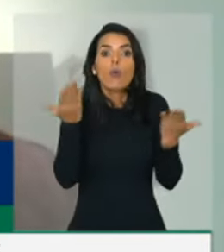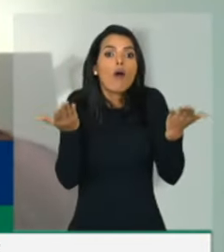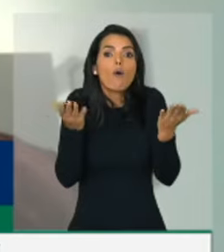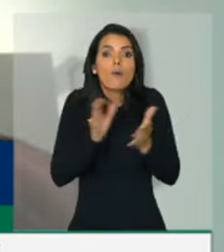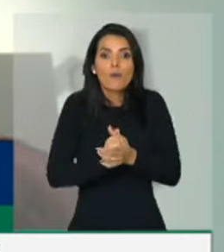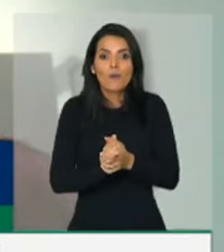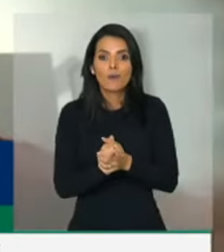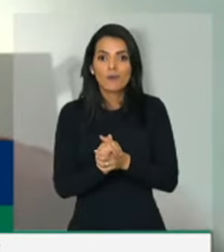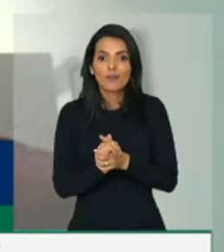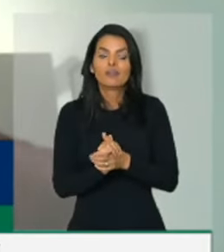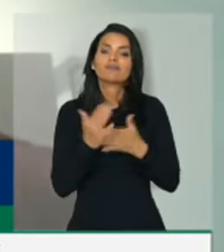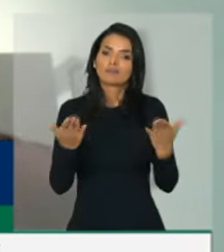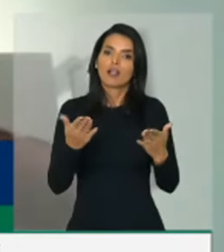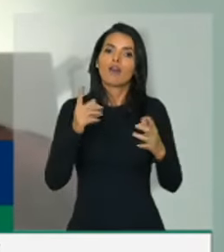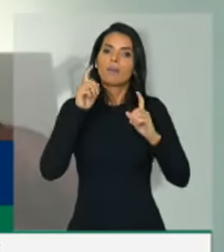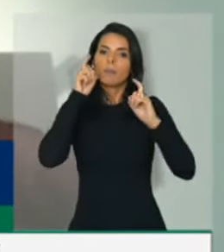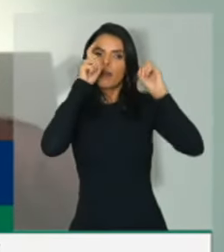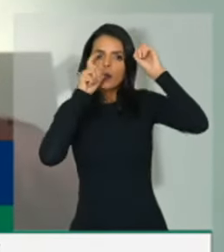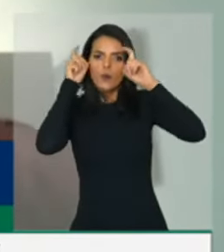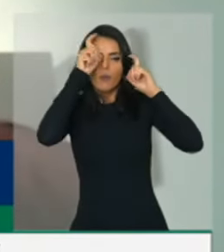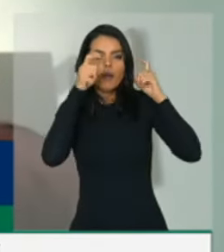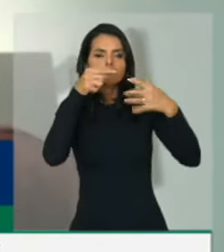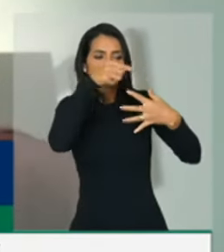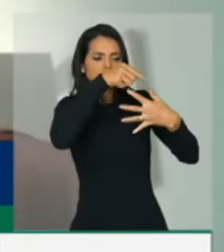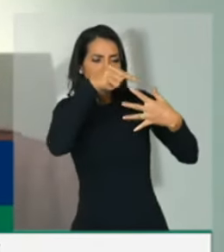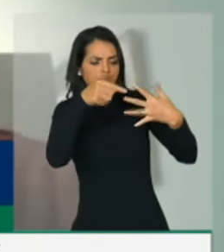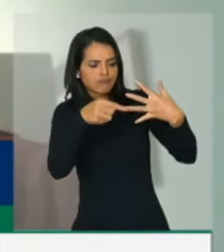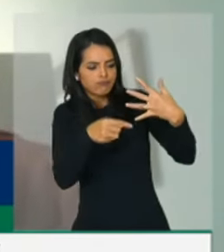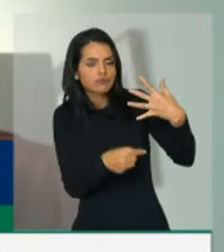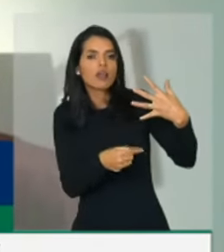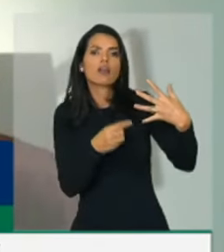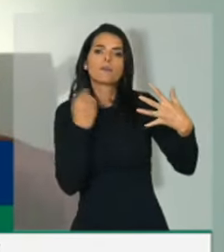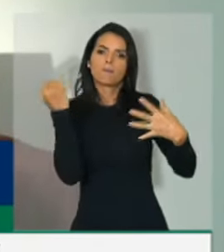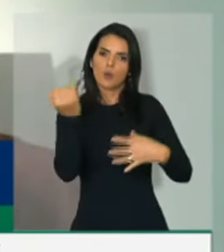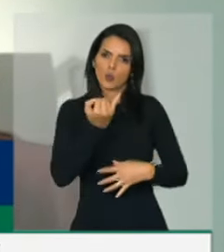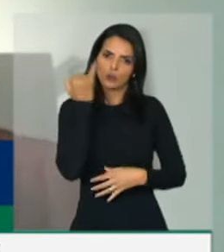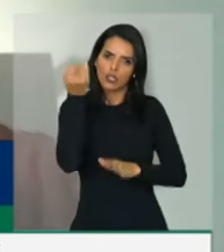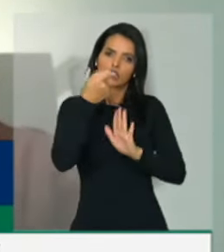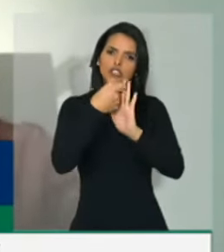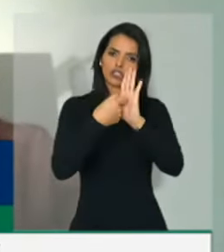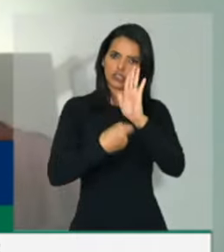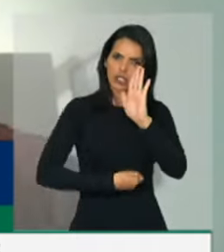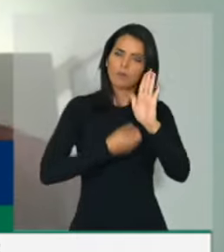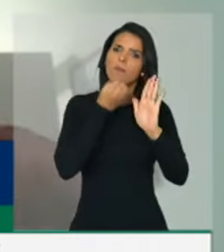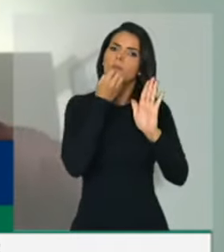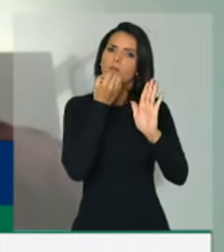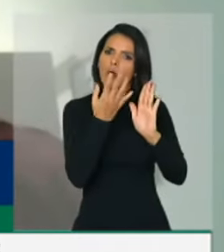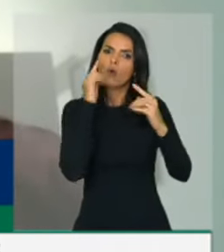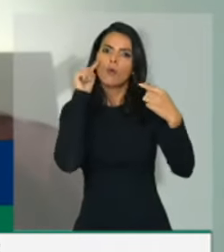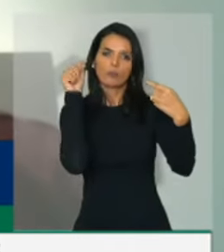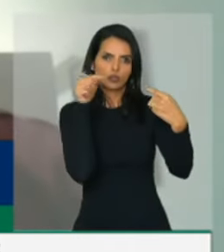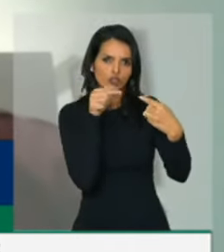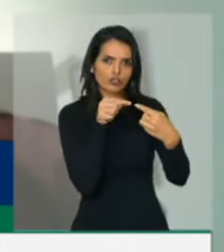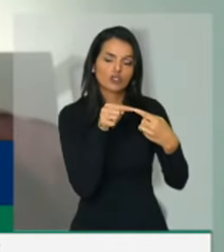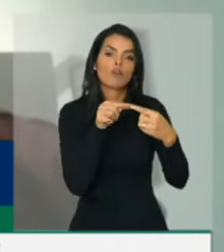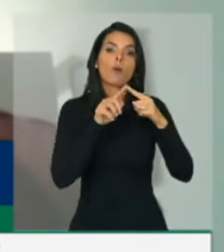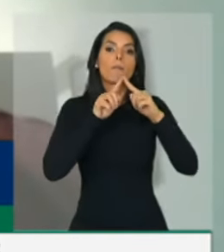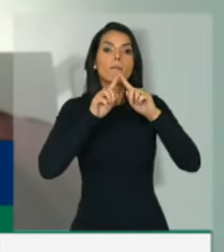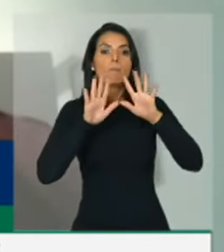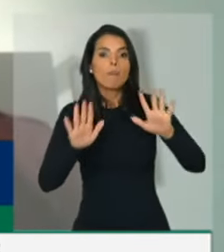SENHOR PRESIDENTE, É MERITÓRIO, TEM BOA INTENÇÃO POR PARTE DO CONJUNTO DOS PARLAMENTARES QUE APRESENTARAM, E NÓS PODEMOS ESTAR CRIANDO O MECANISMO QUE